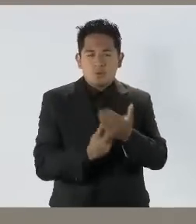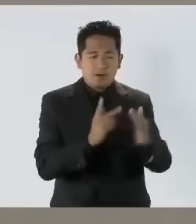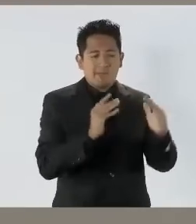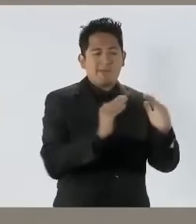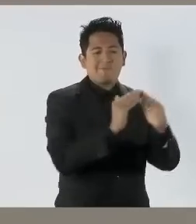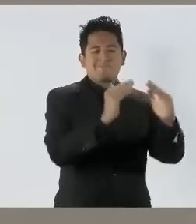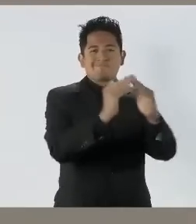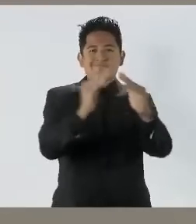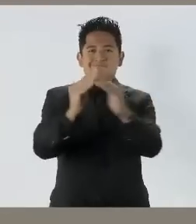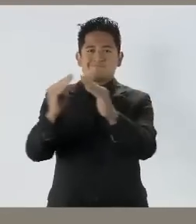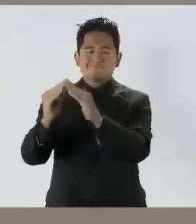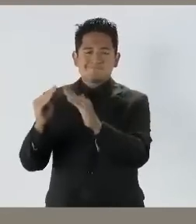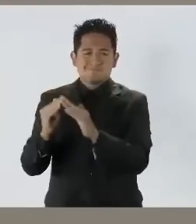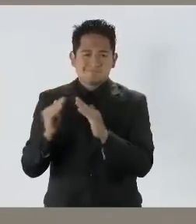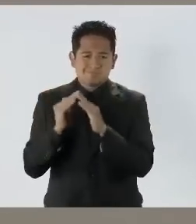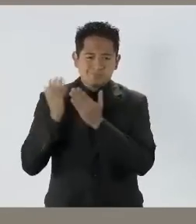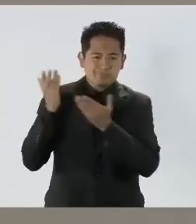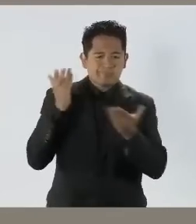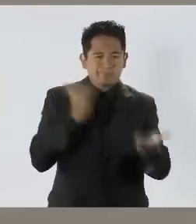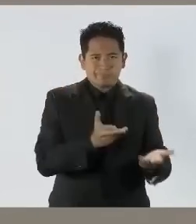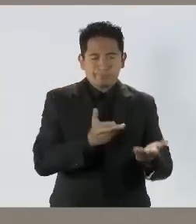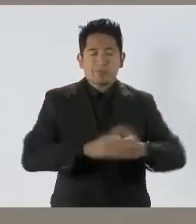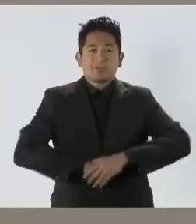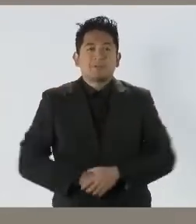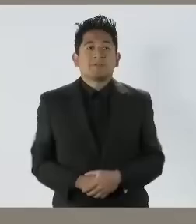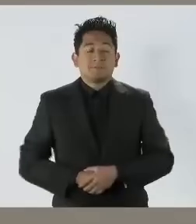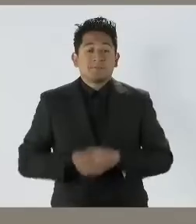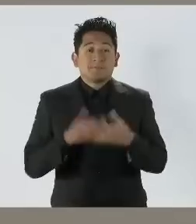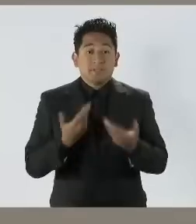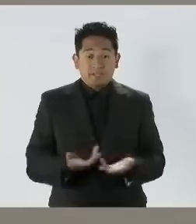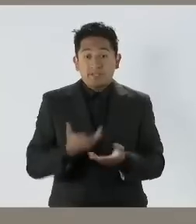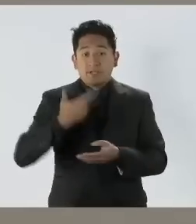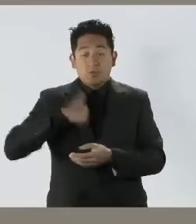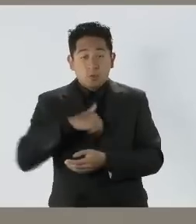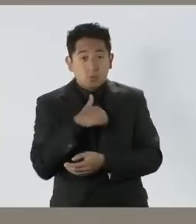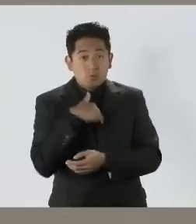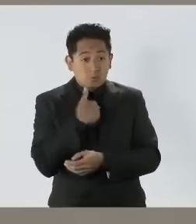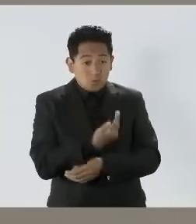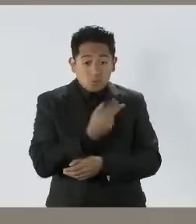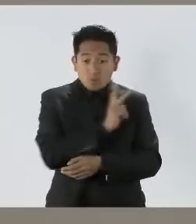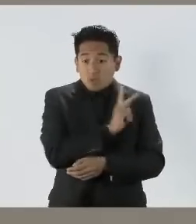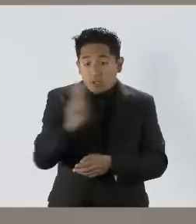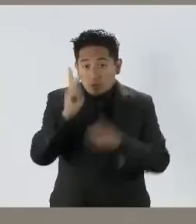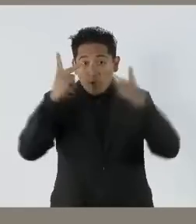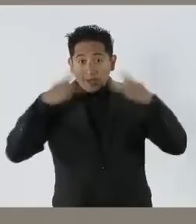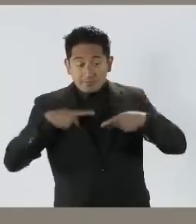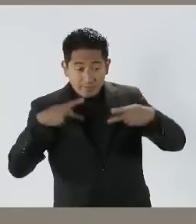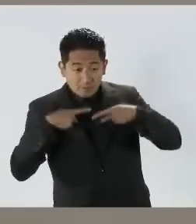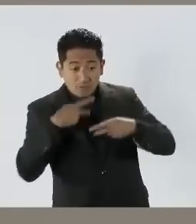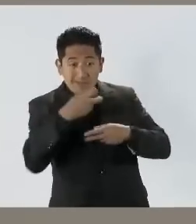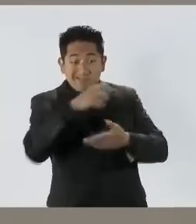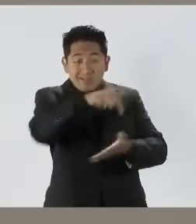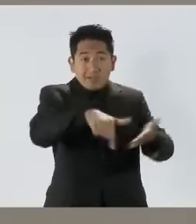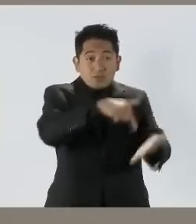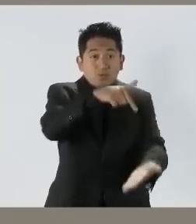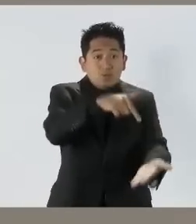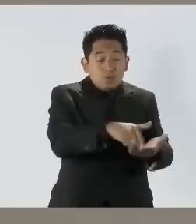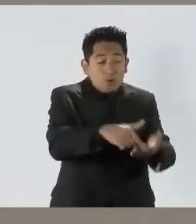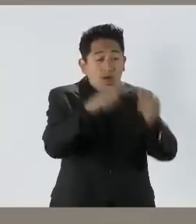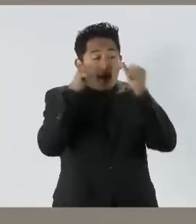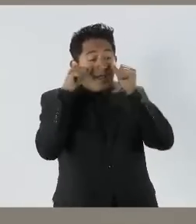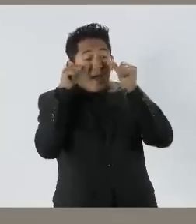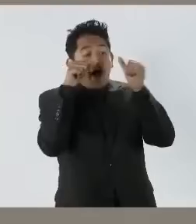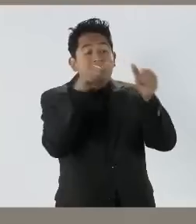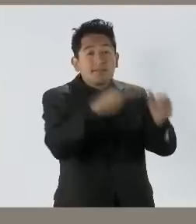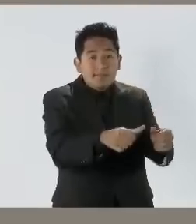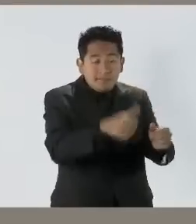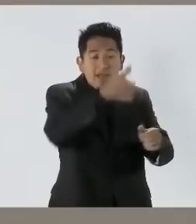de solicitudes que hace la población estaremos transformándolas de la mano de las alcaldías de la